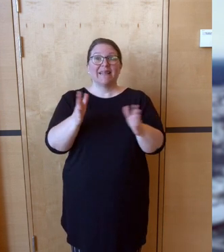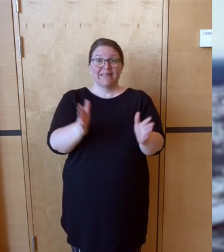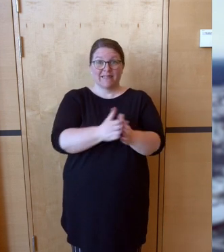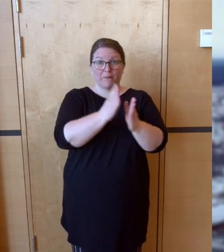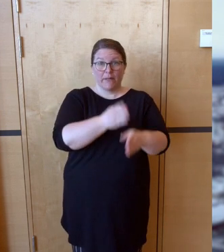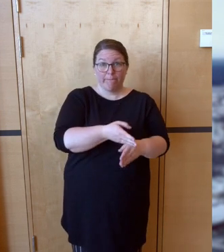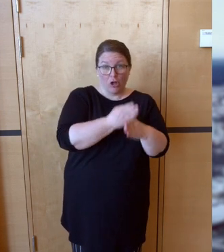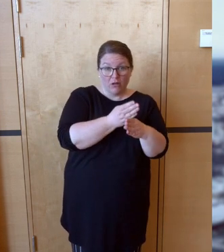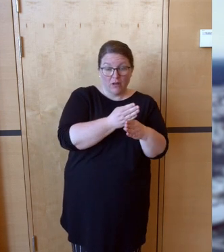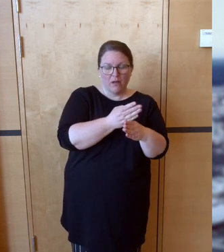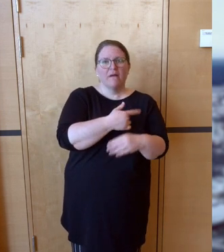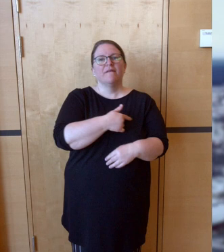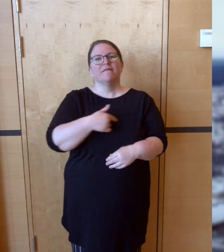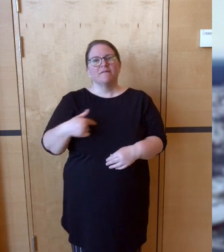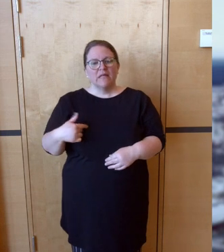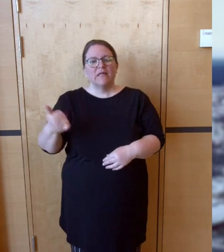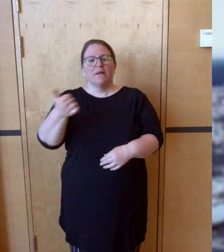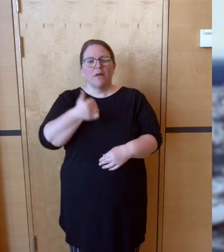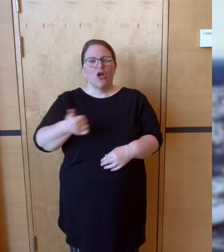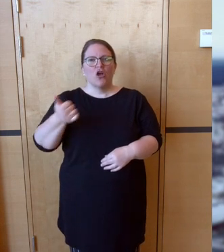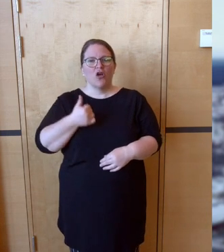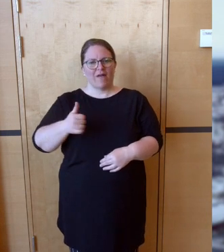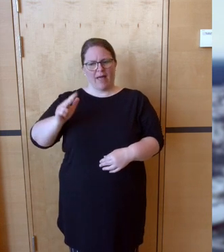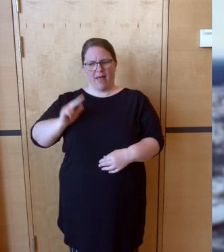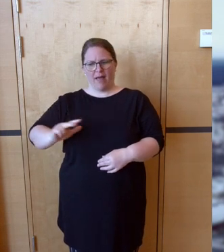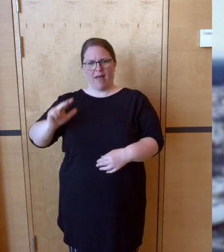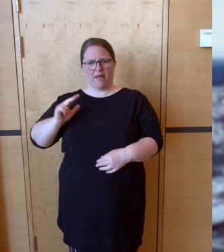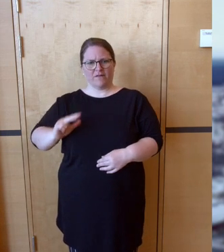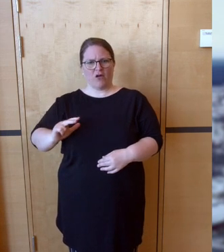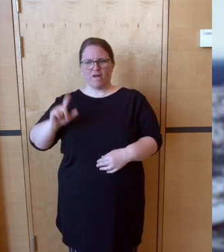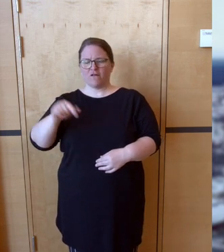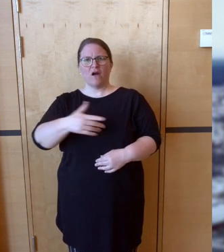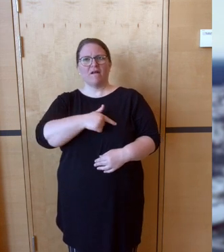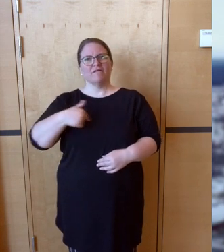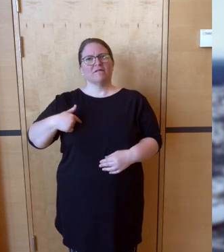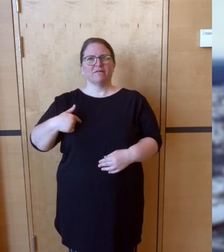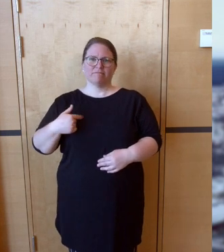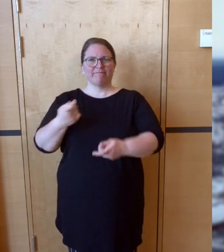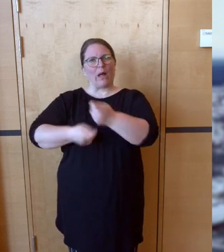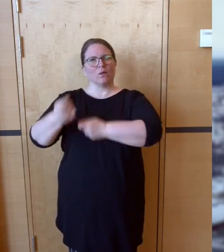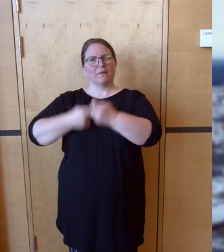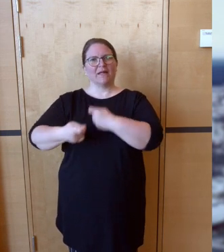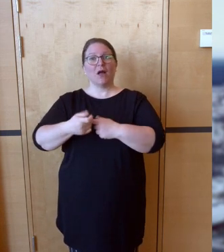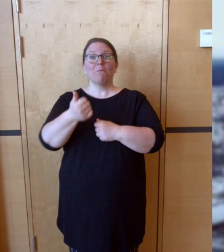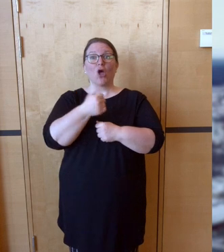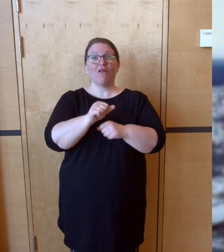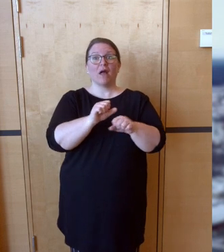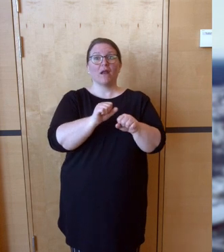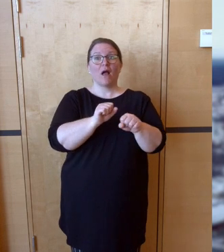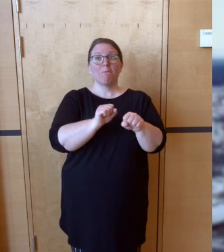Så behöver vi ju liksom ta ansvar för det de medel som vi har Vi behöver liksom både bromsa och gasa samtidigt och